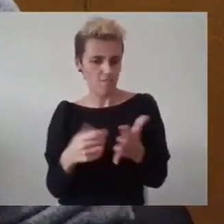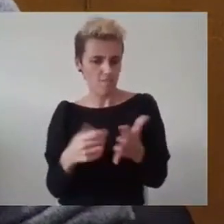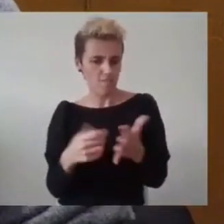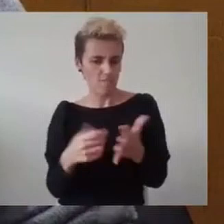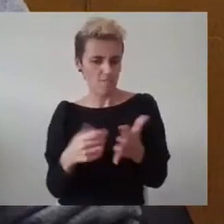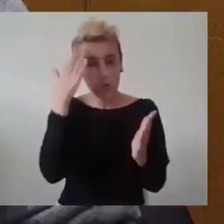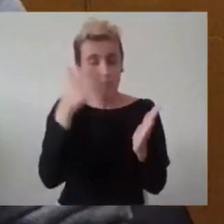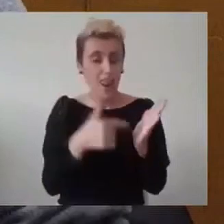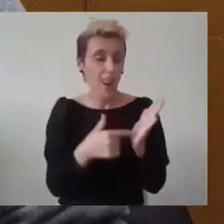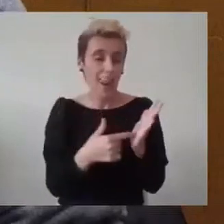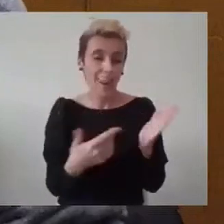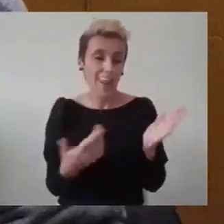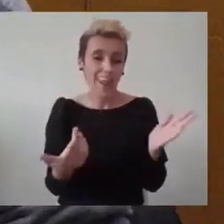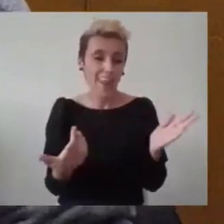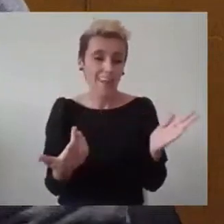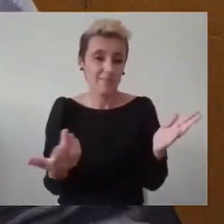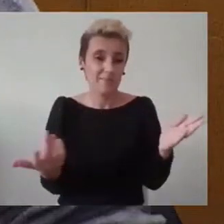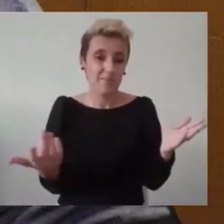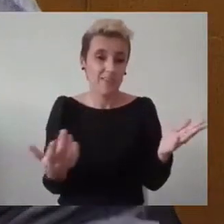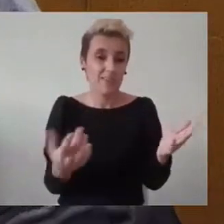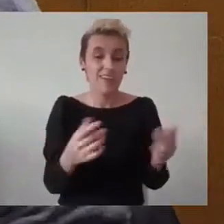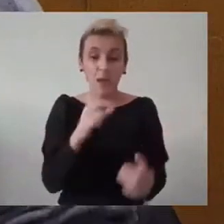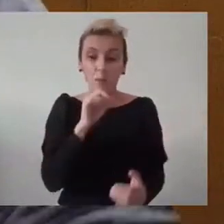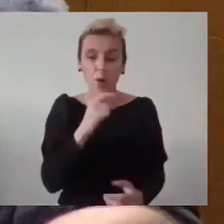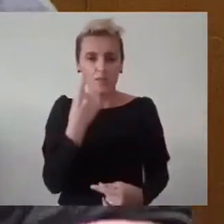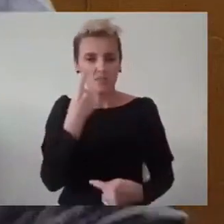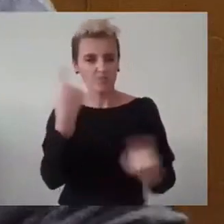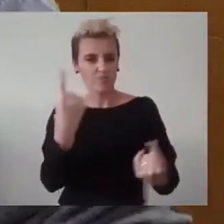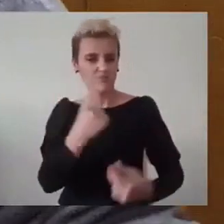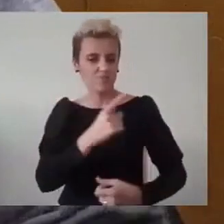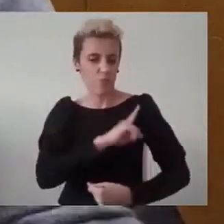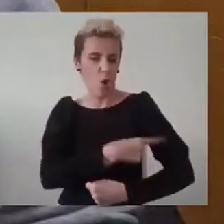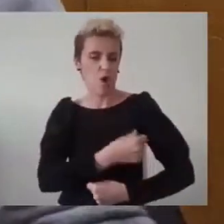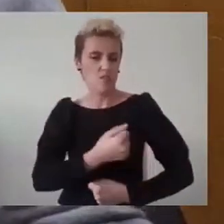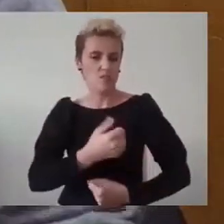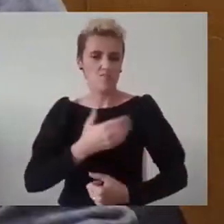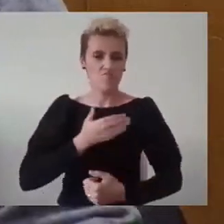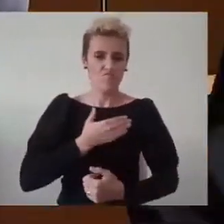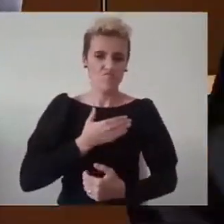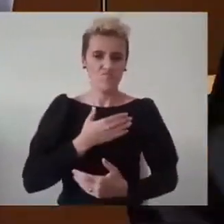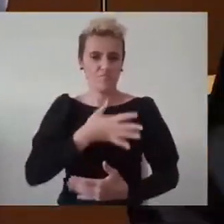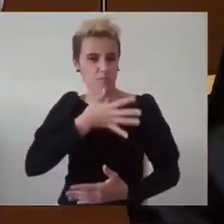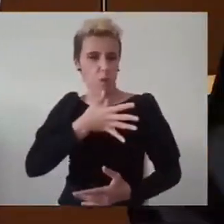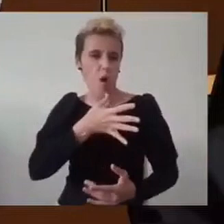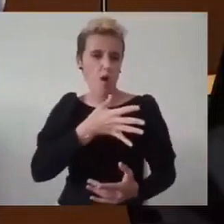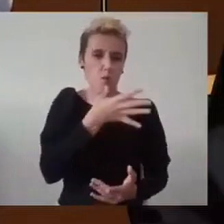Deputado mostre essa sua verve